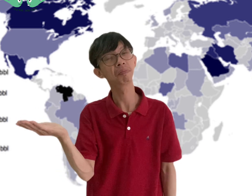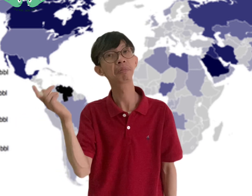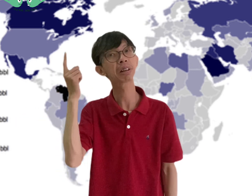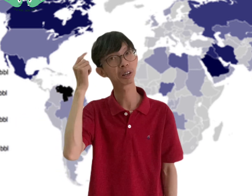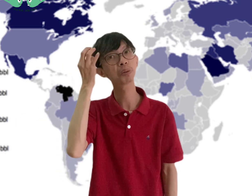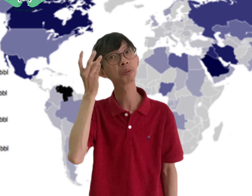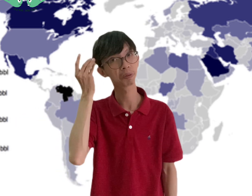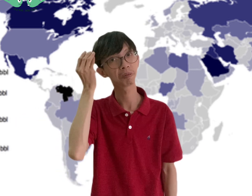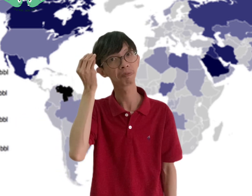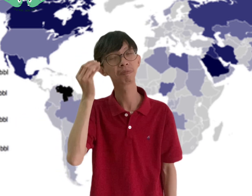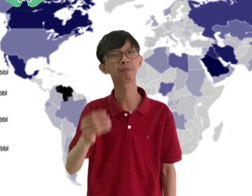chúng ta nên suy nghĩ điều đó